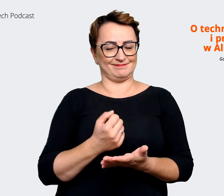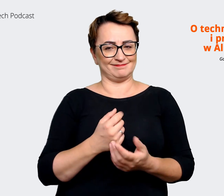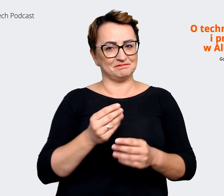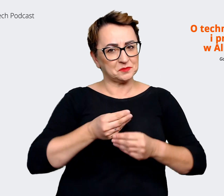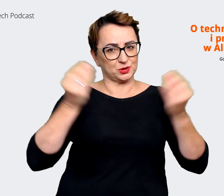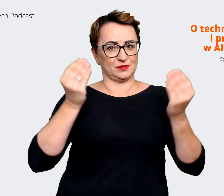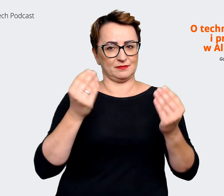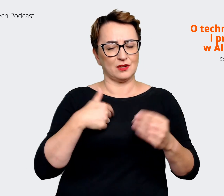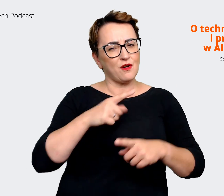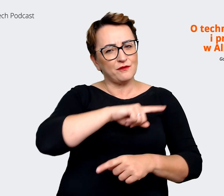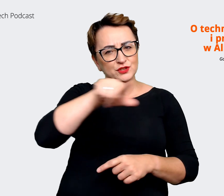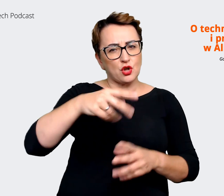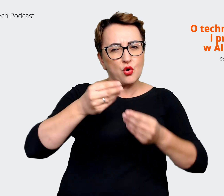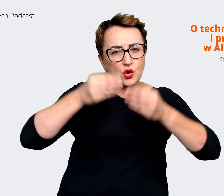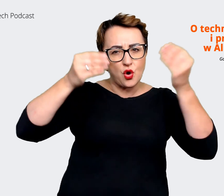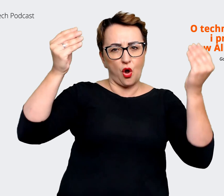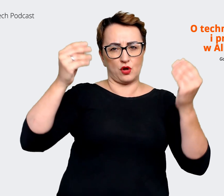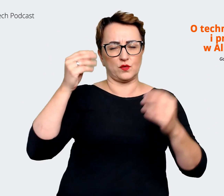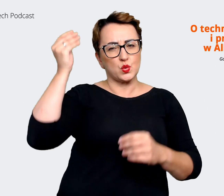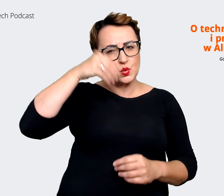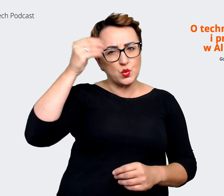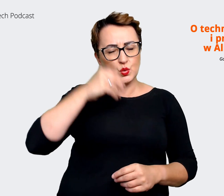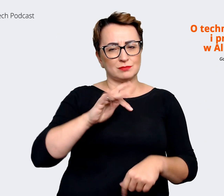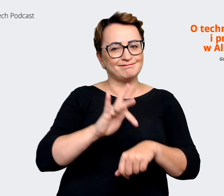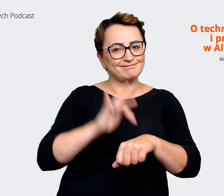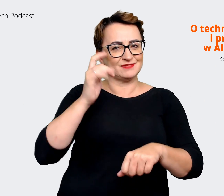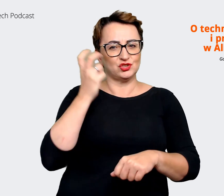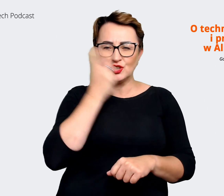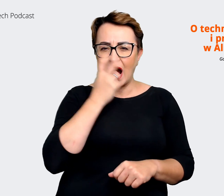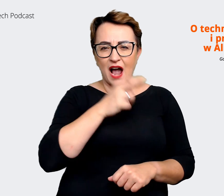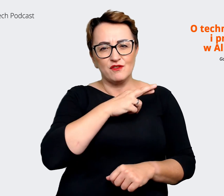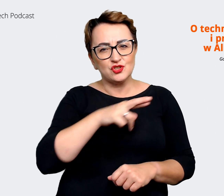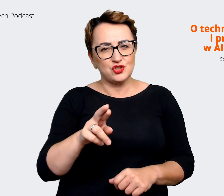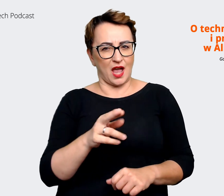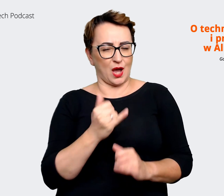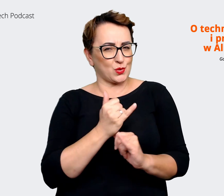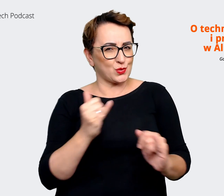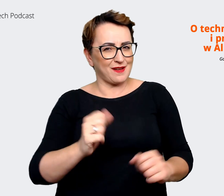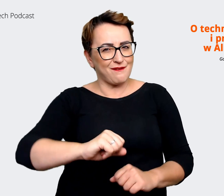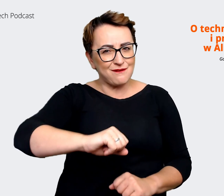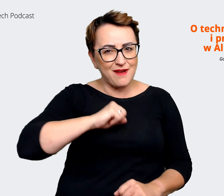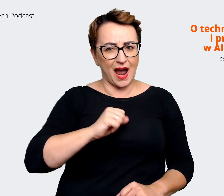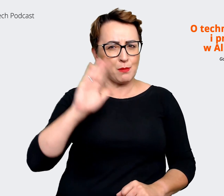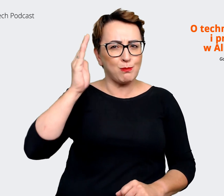uczyli, żeby można było dotknąć ciekawych rzeczy, czegoś fajnego, coś fajnego poznać, nauczyć się,